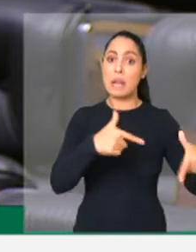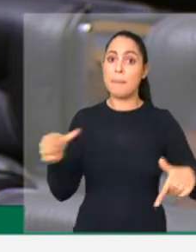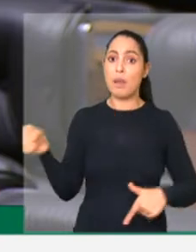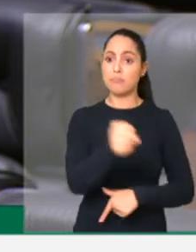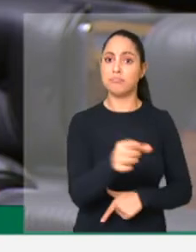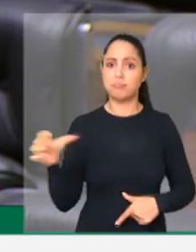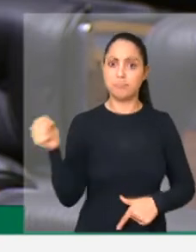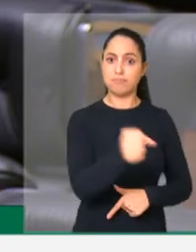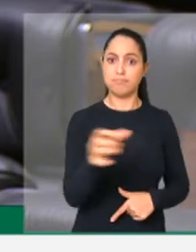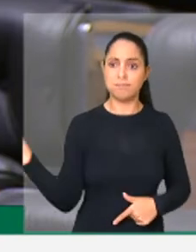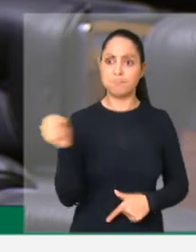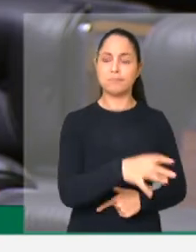PRODUTIVO QUE TERÃO A OPORTUNIDADE, INCLUSIVE, NO...